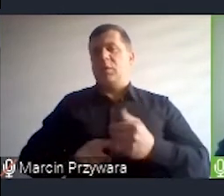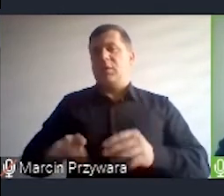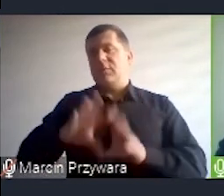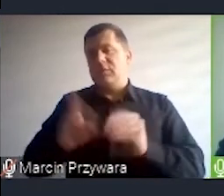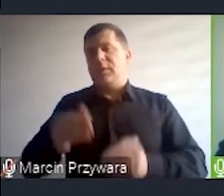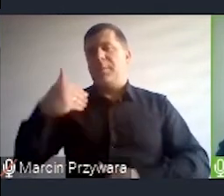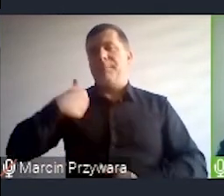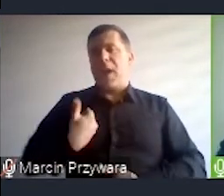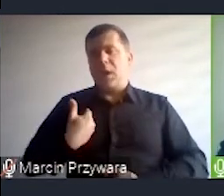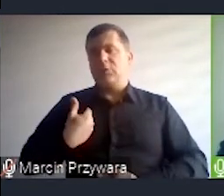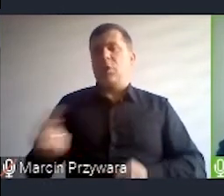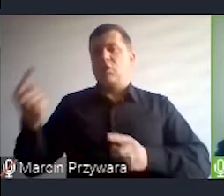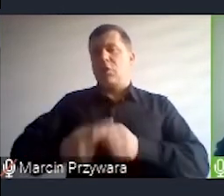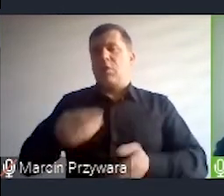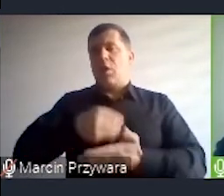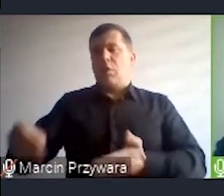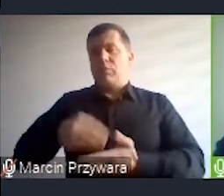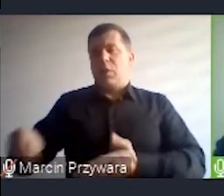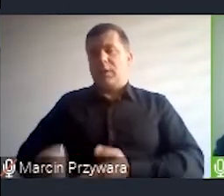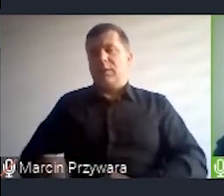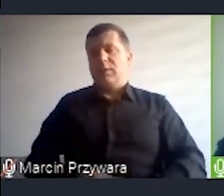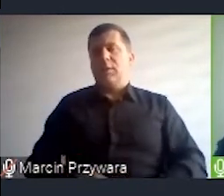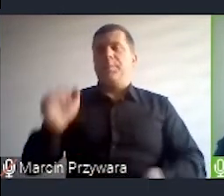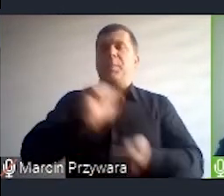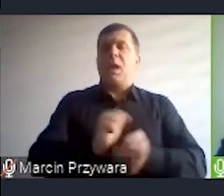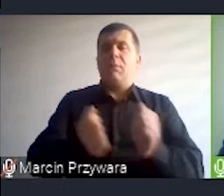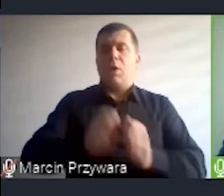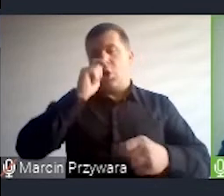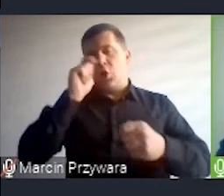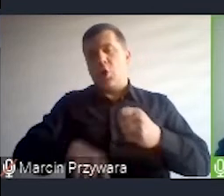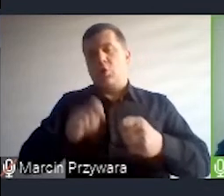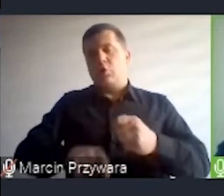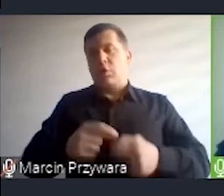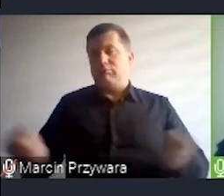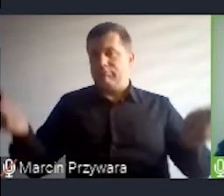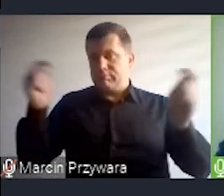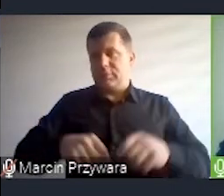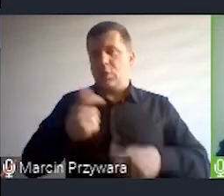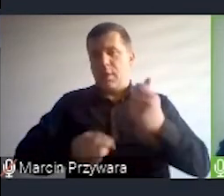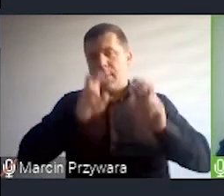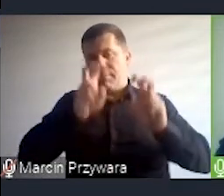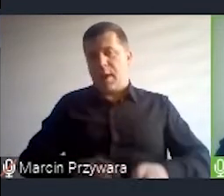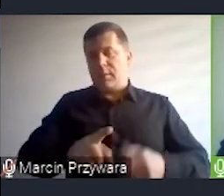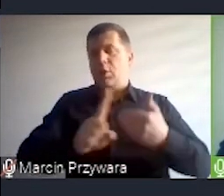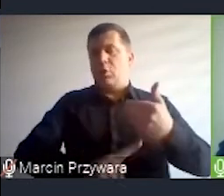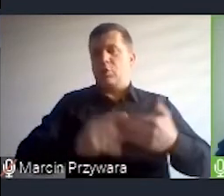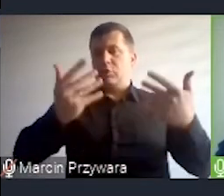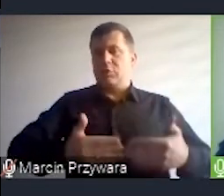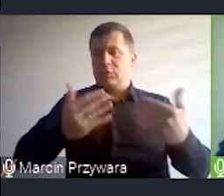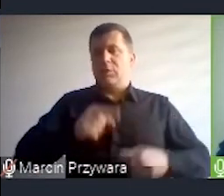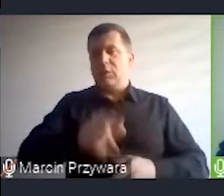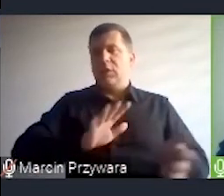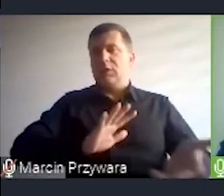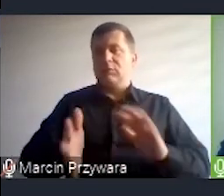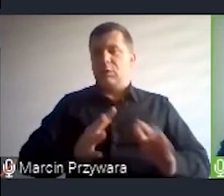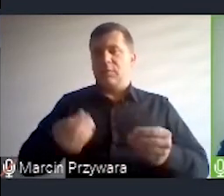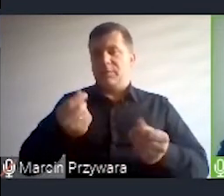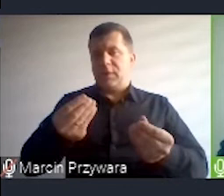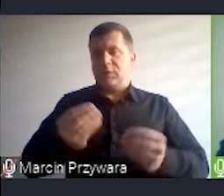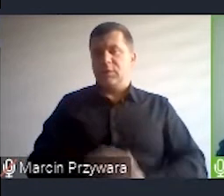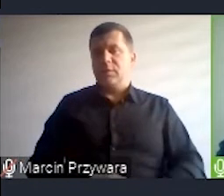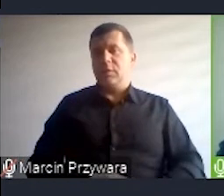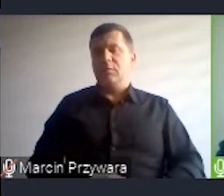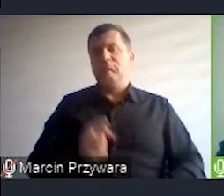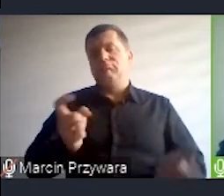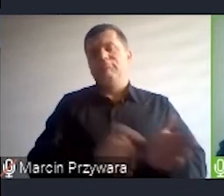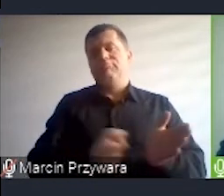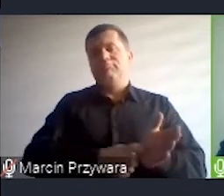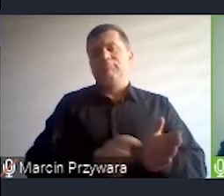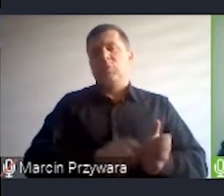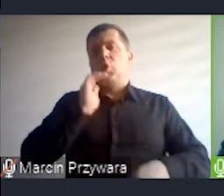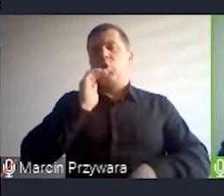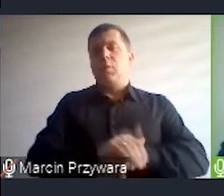i dodatkowe opłaty, albo kontroler, który bada rozliczenie tego sposobu finansowania życzy sobie mojej umowy leasingowej